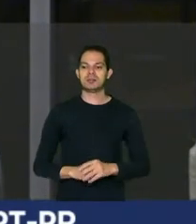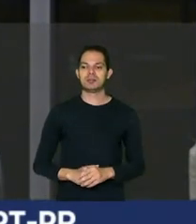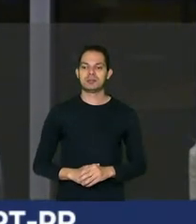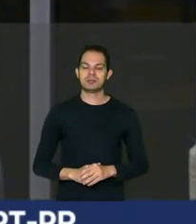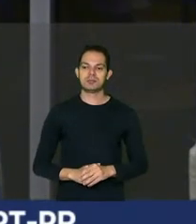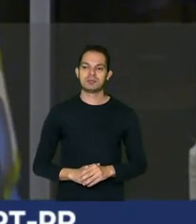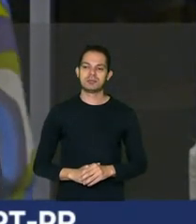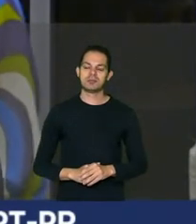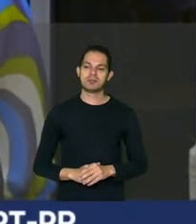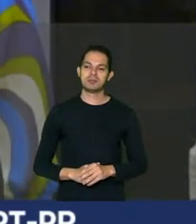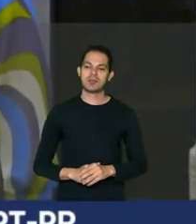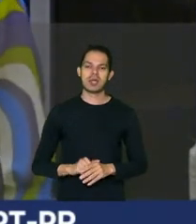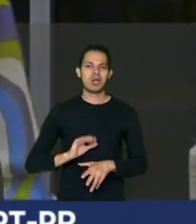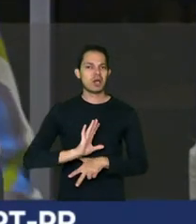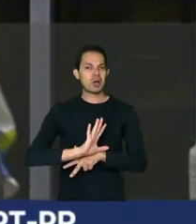PRENDERAM O LULA. NÃO TEVE